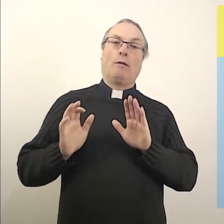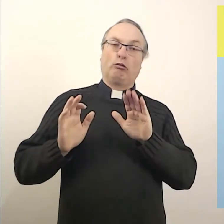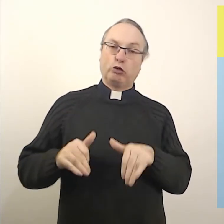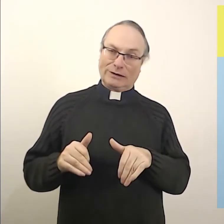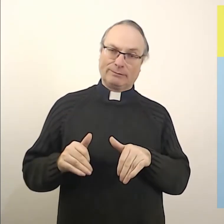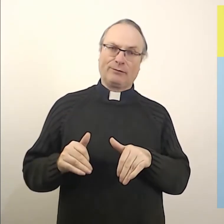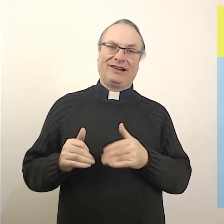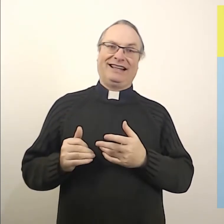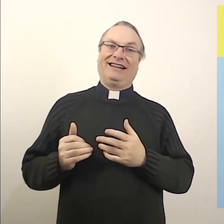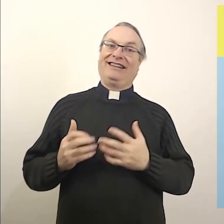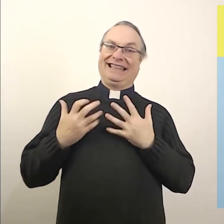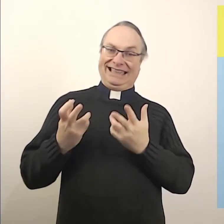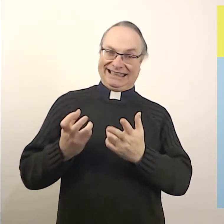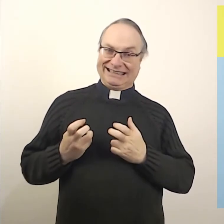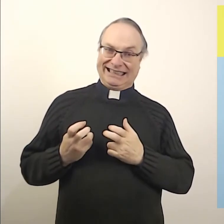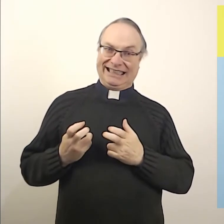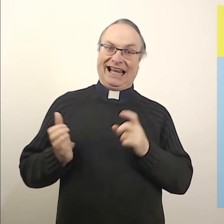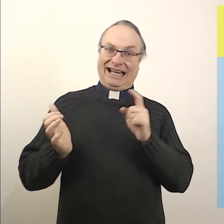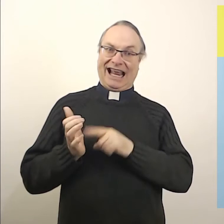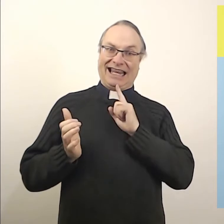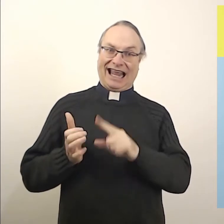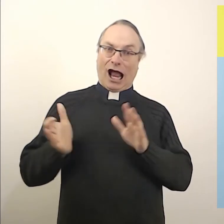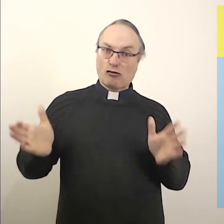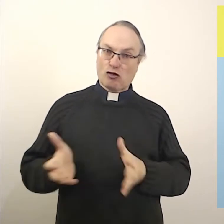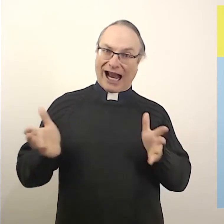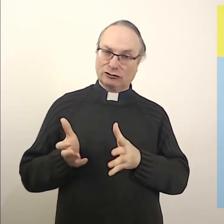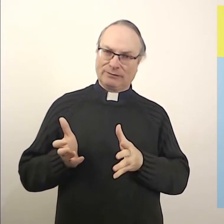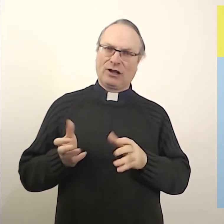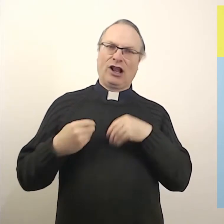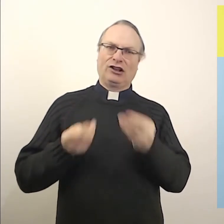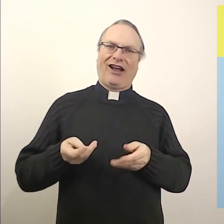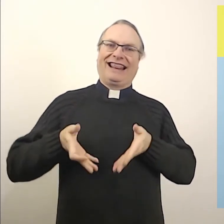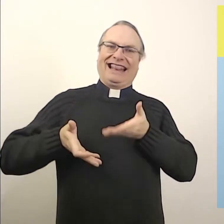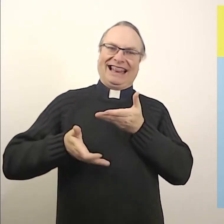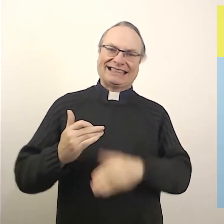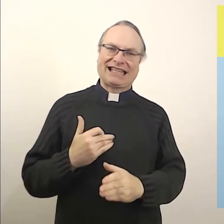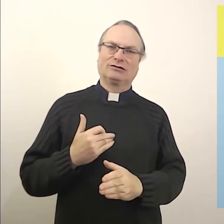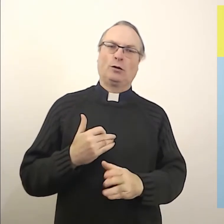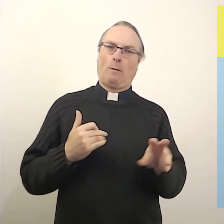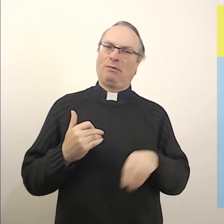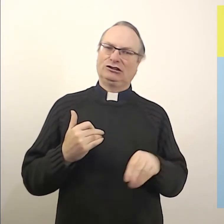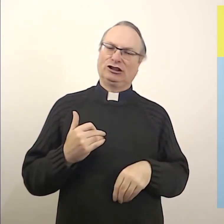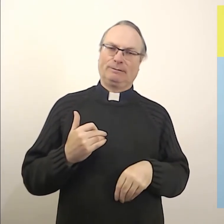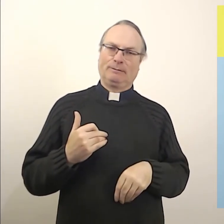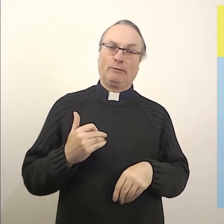Puis le désir, lorsqu'il est encouragé, donne naissance au péché